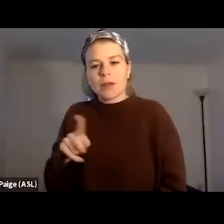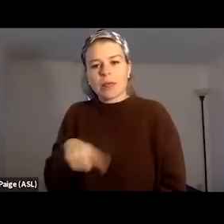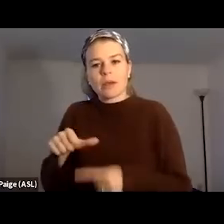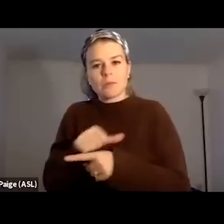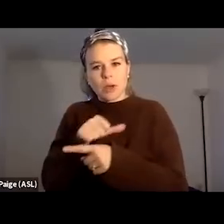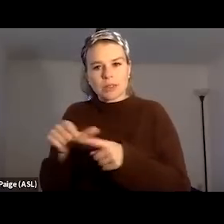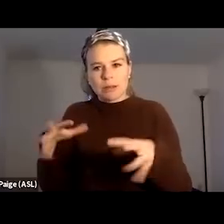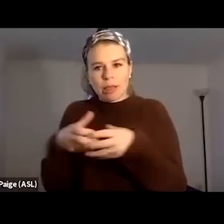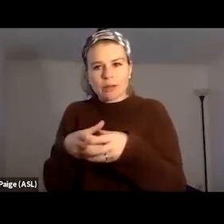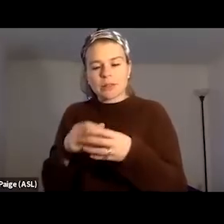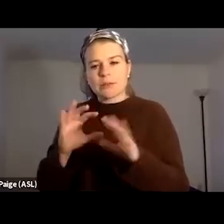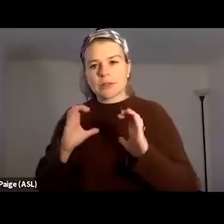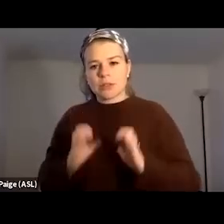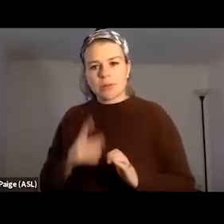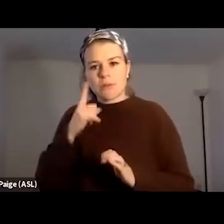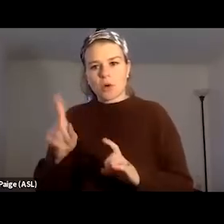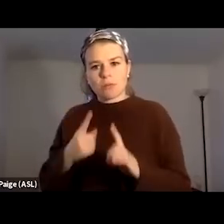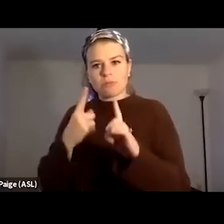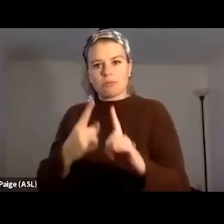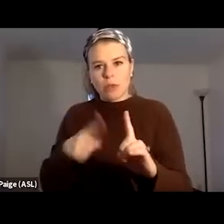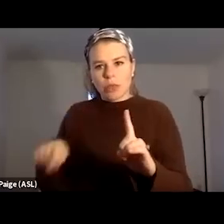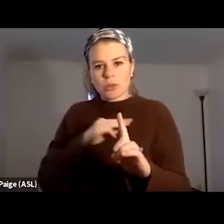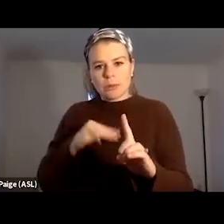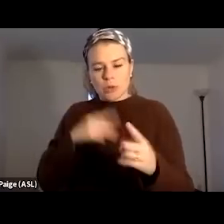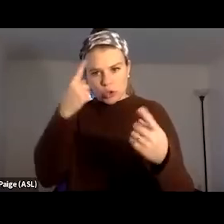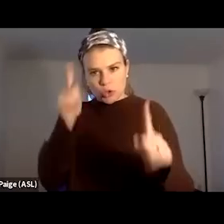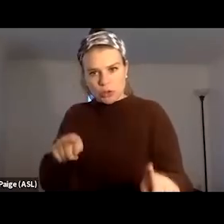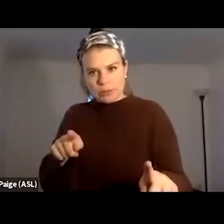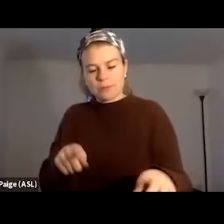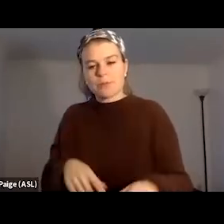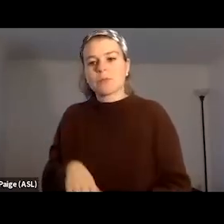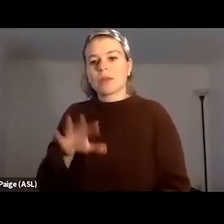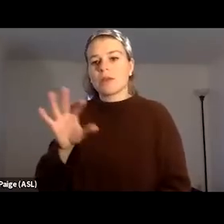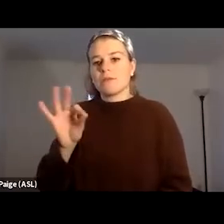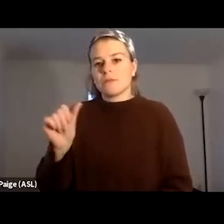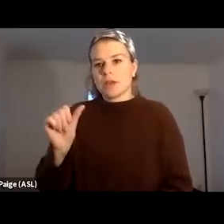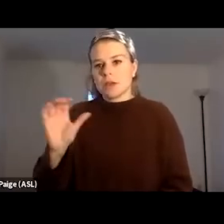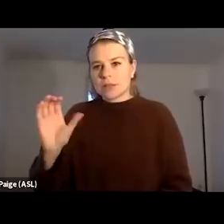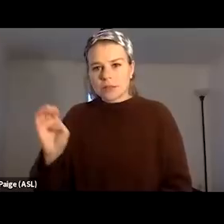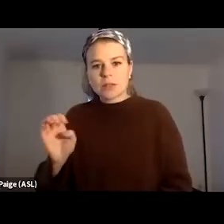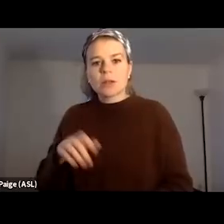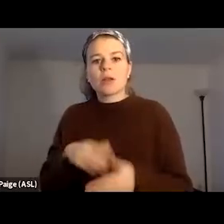para causas en las que los miembros están de acuerdo. En FACE, el proceso de llegar a decisiones colectivamente